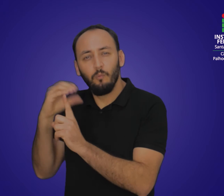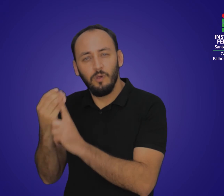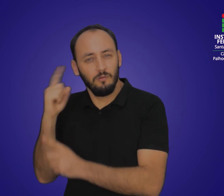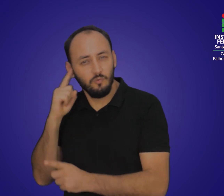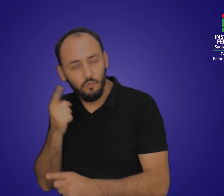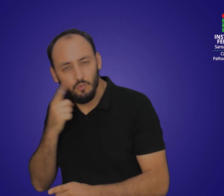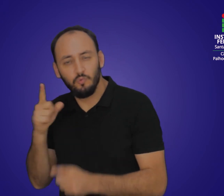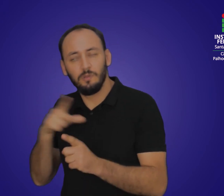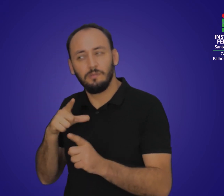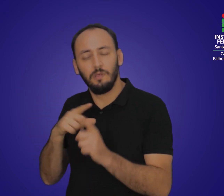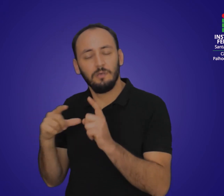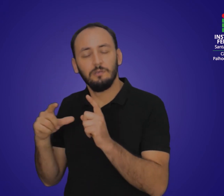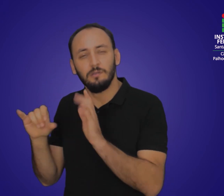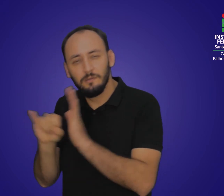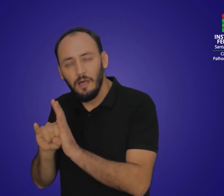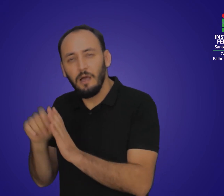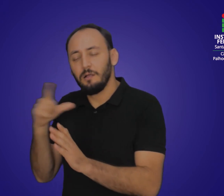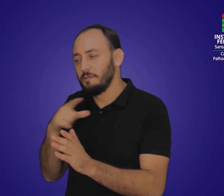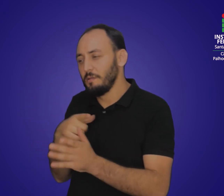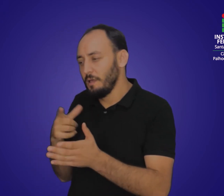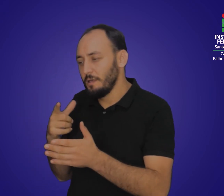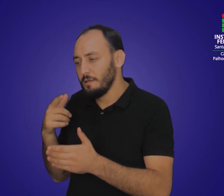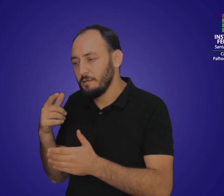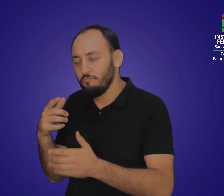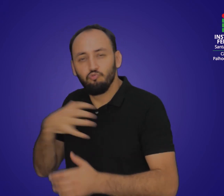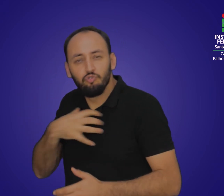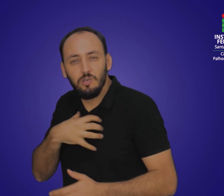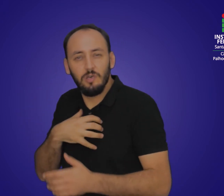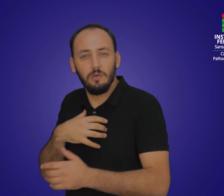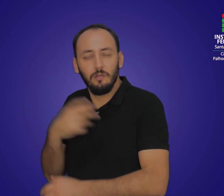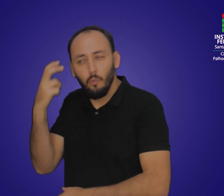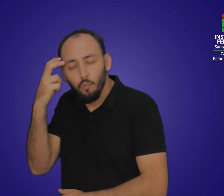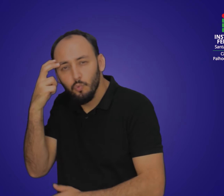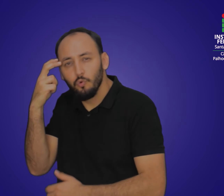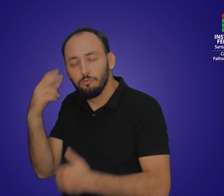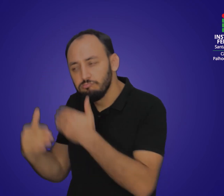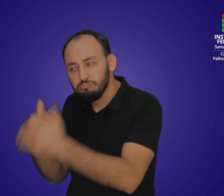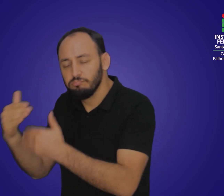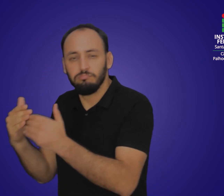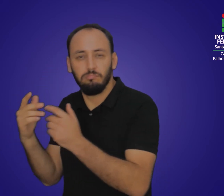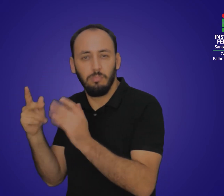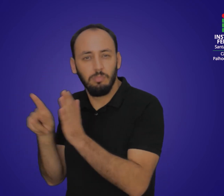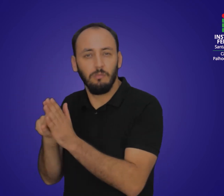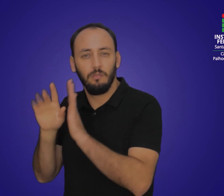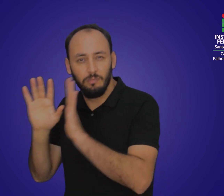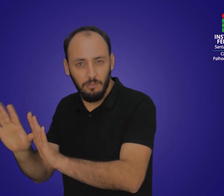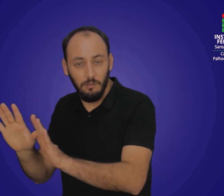Se é da comunidade surda, seus costumes, sua cultura e como foi seu desenvolvimento.